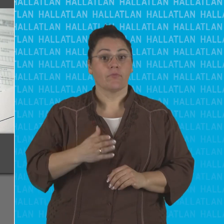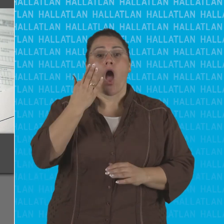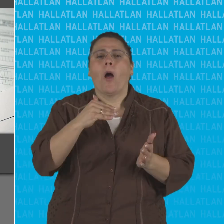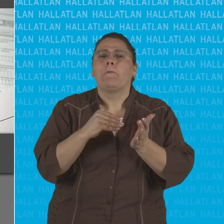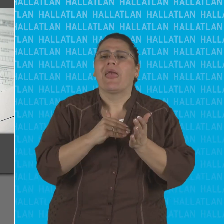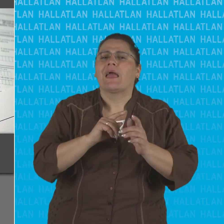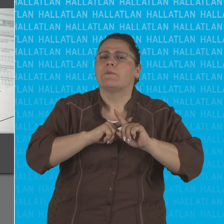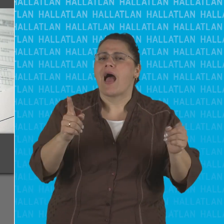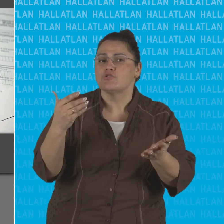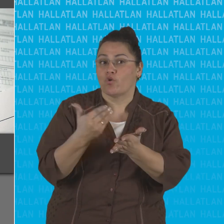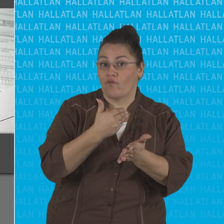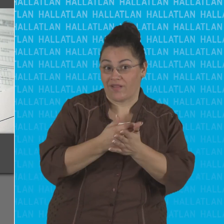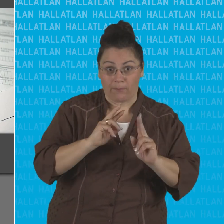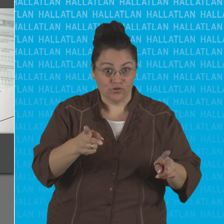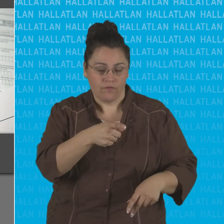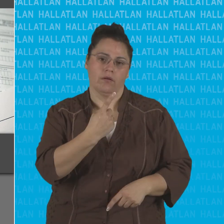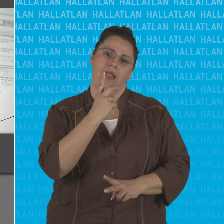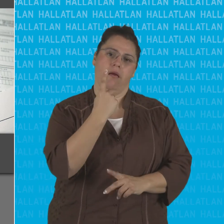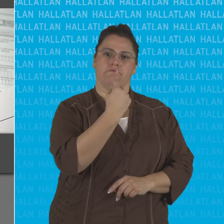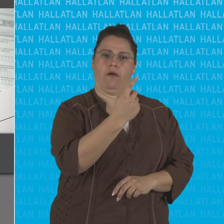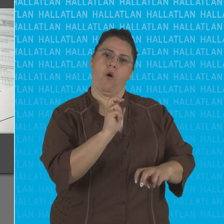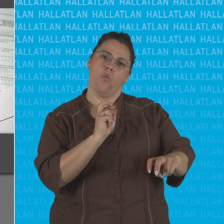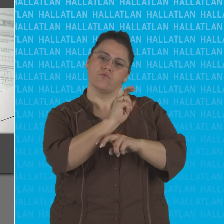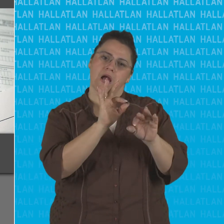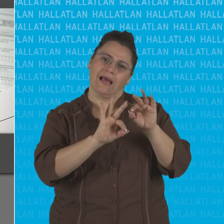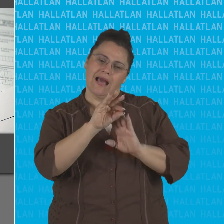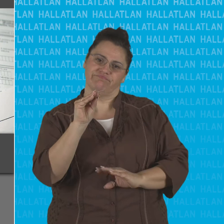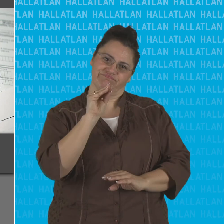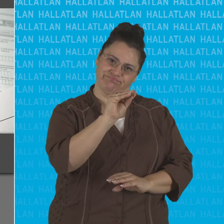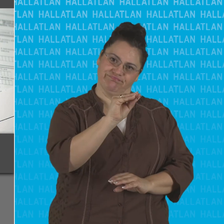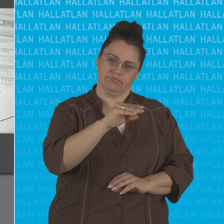és szükség esetén az egyéb adatokkal, jövedelmekkel kiegészítsék azt.